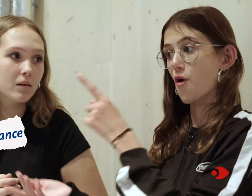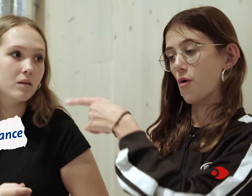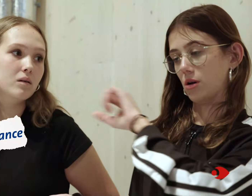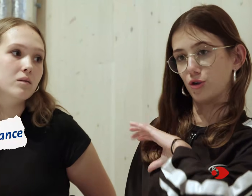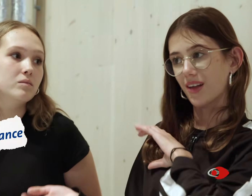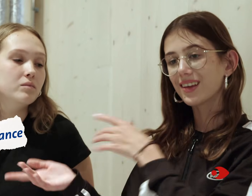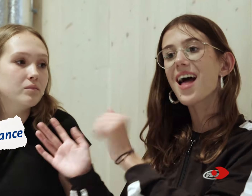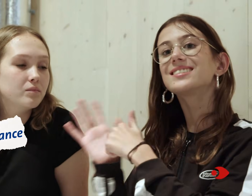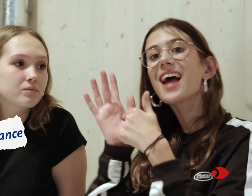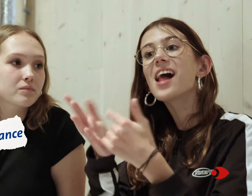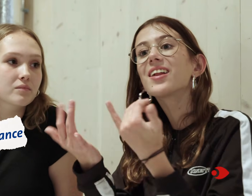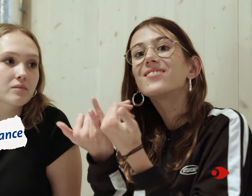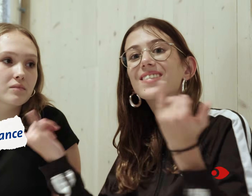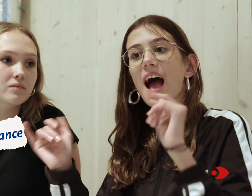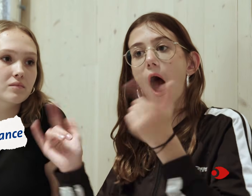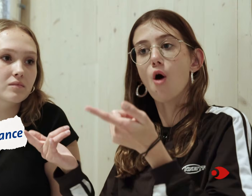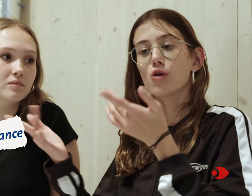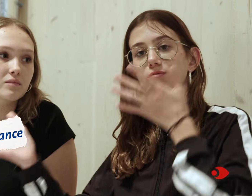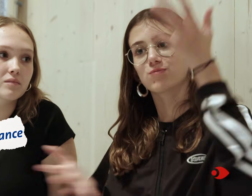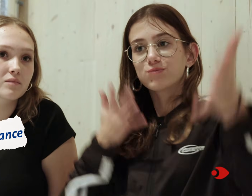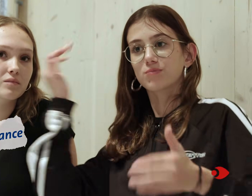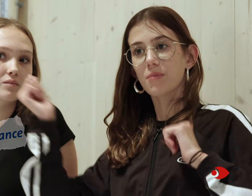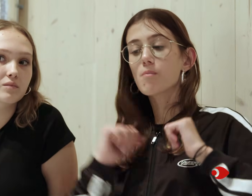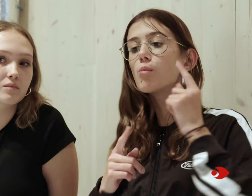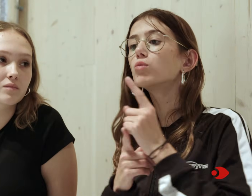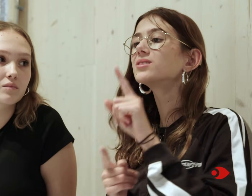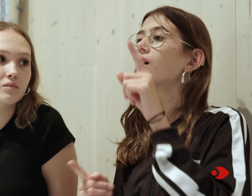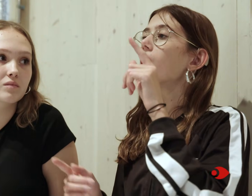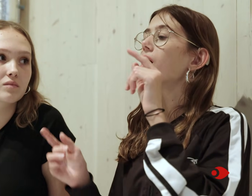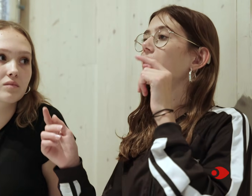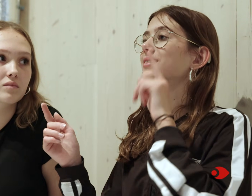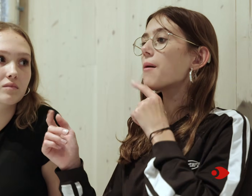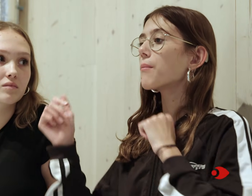Dadurch kann man zeigen, dass Deaf Performance nicht einfach nur Dolmetschen ist,